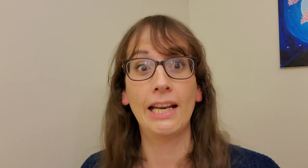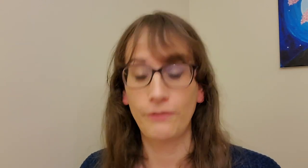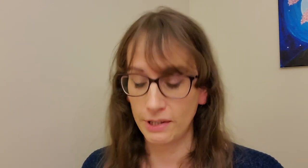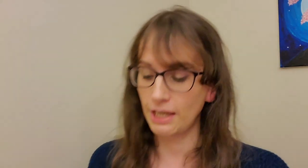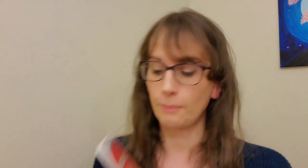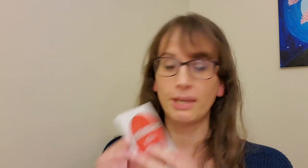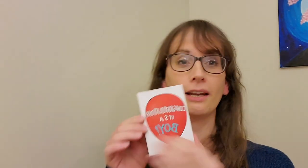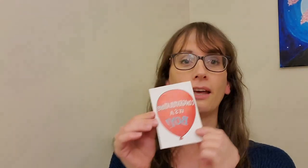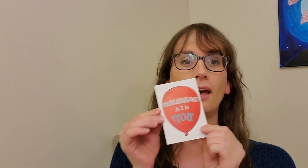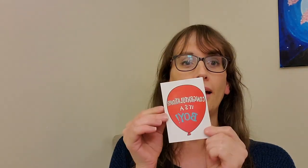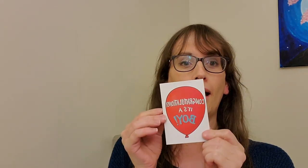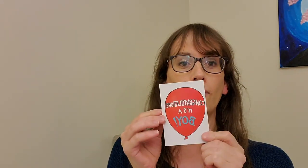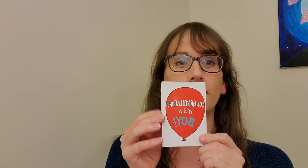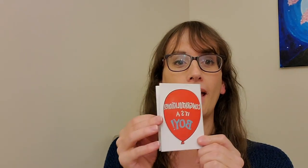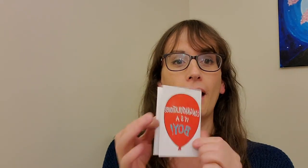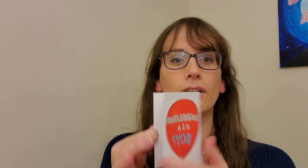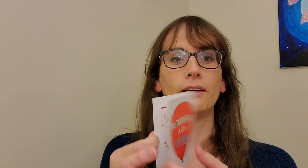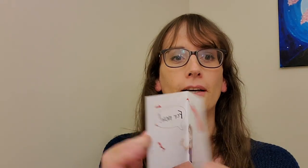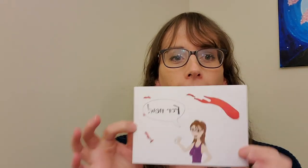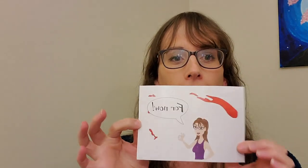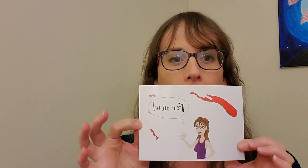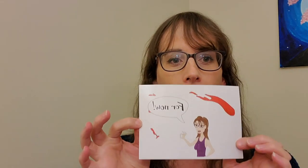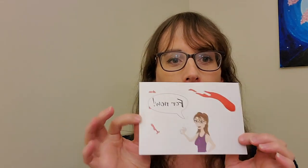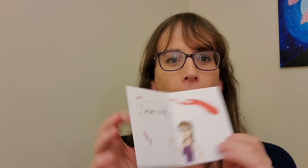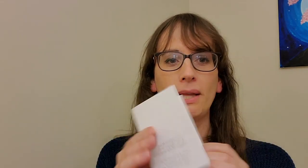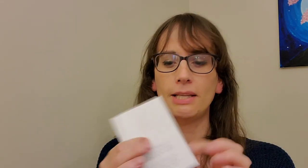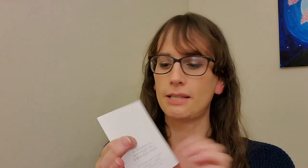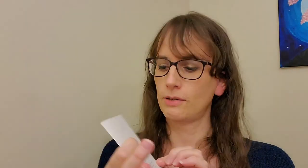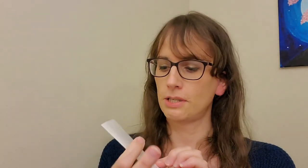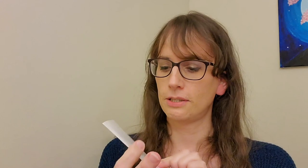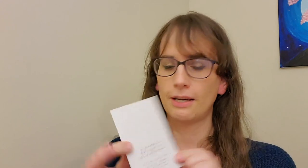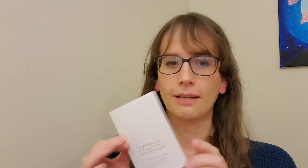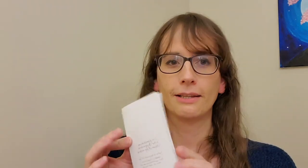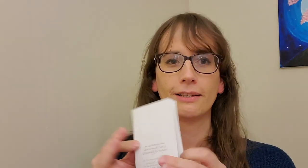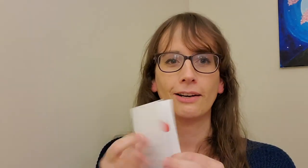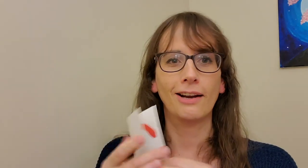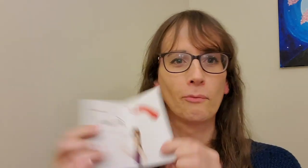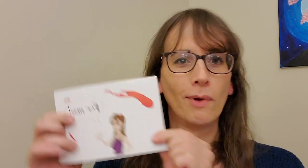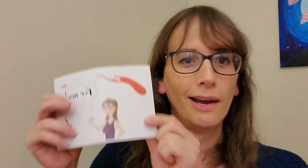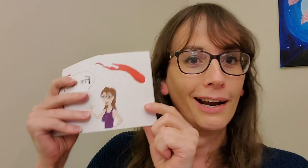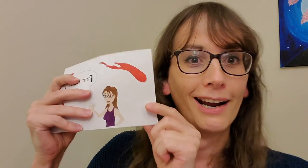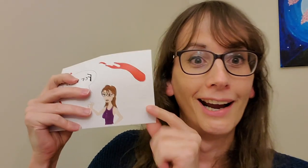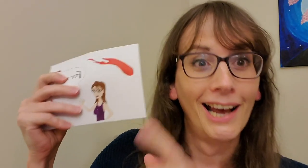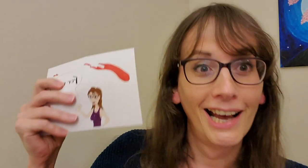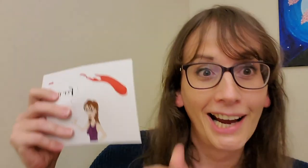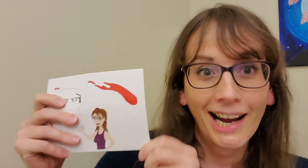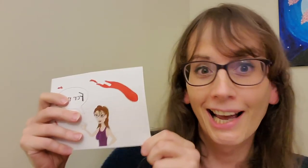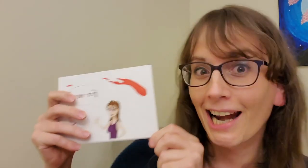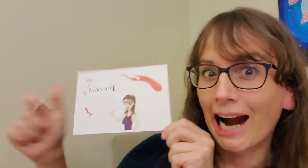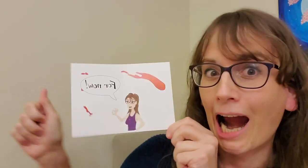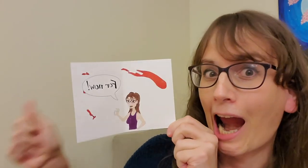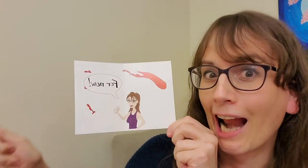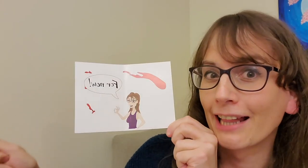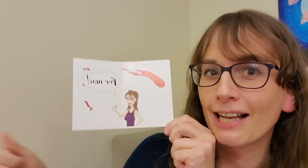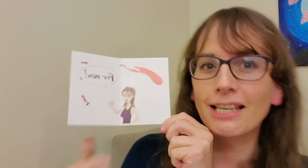Y si crees que estoy bromeando, realmente lo tengo. Sí. Hice esto, ahí estoy.